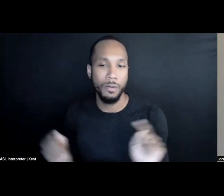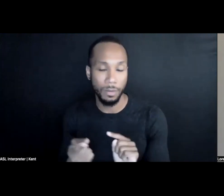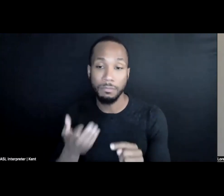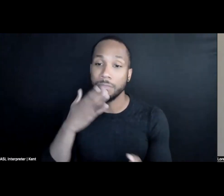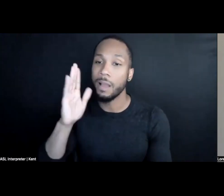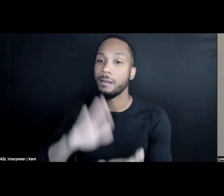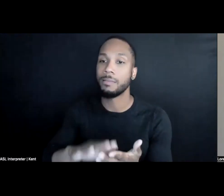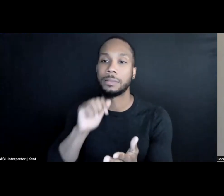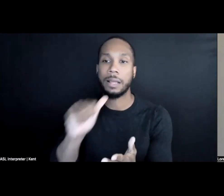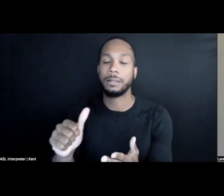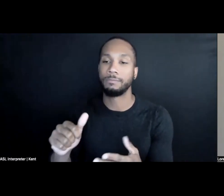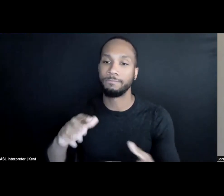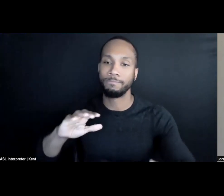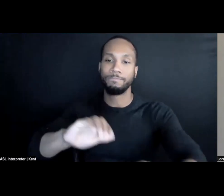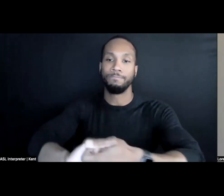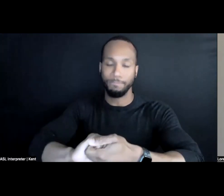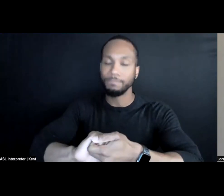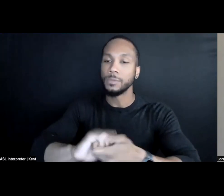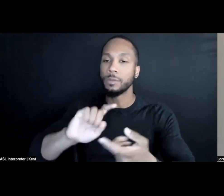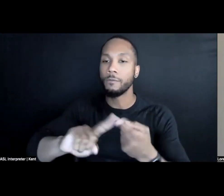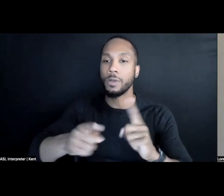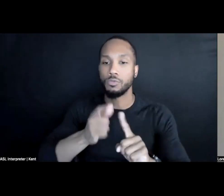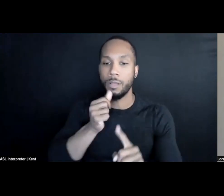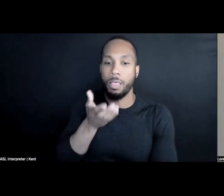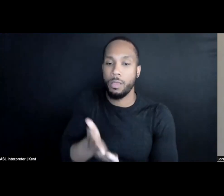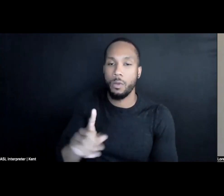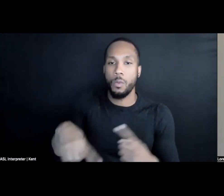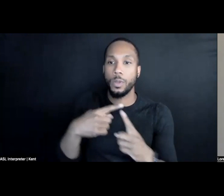la mano de tus amigos ausentes cuando suena Jubilee Street.